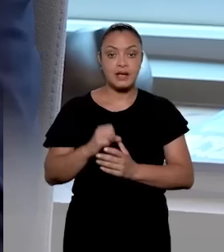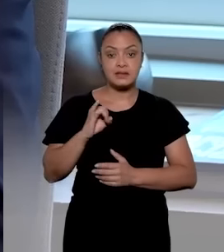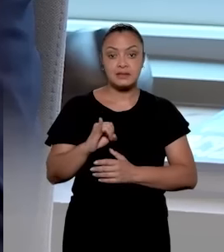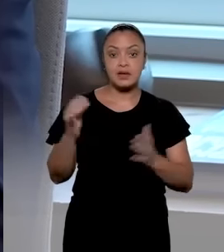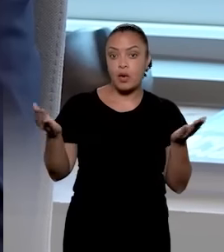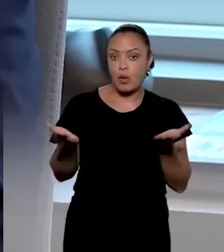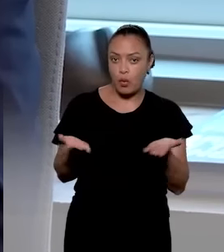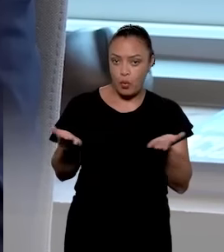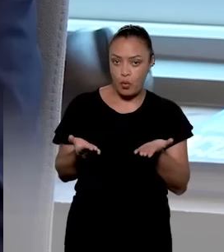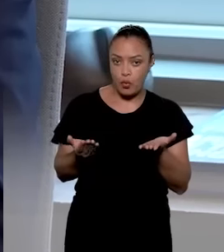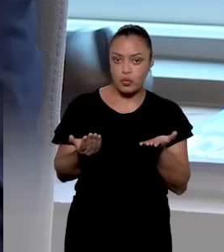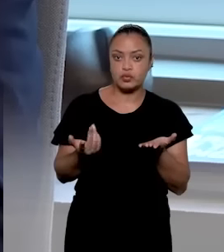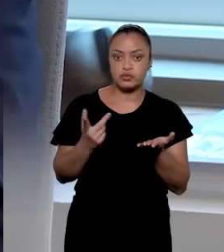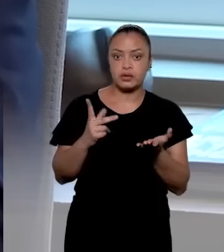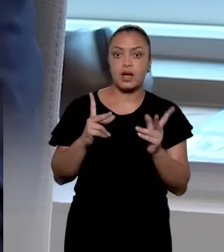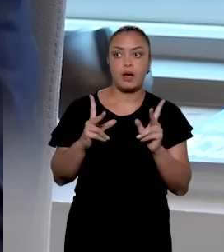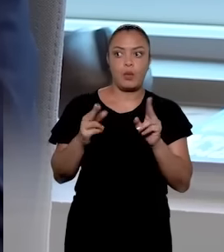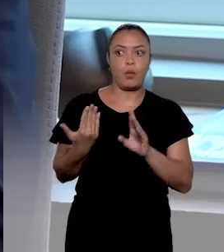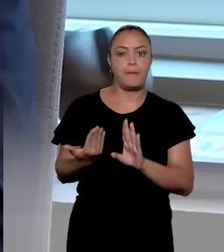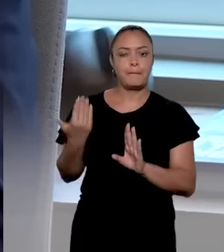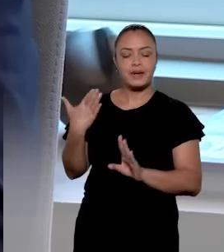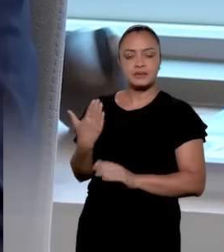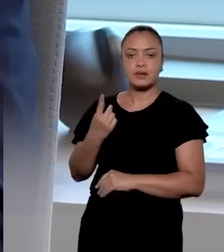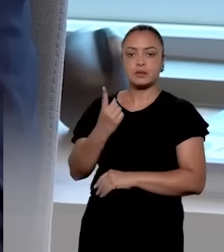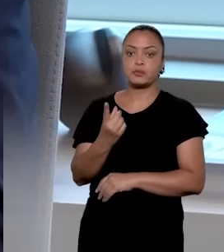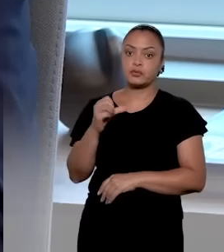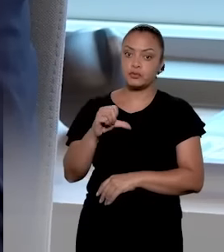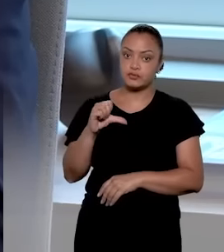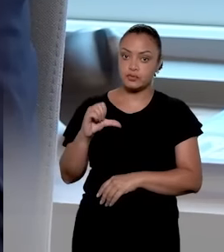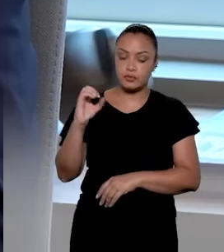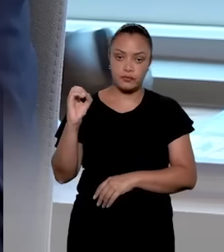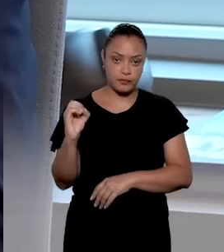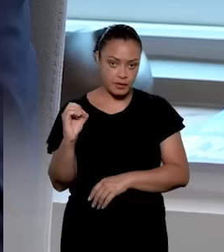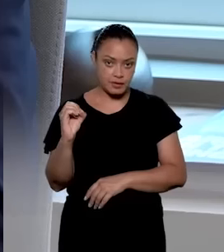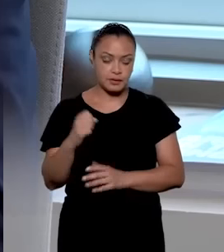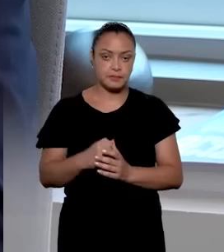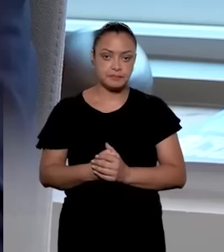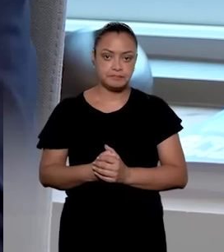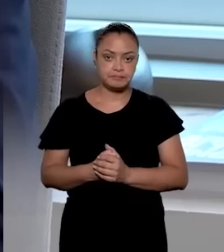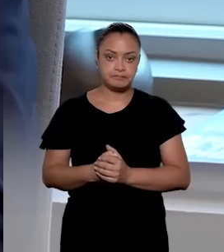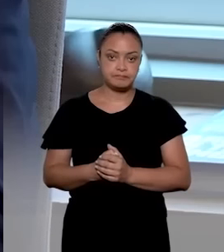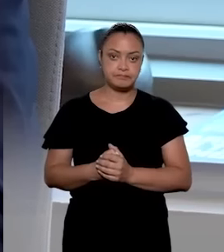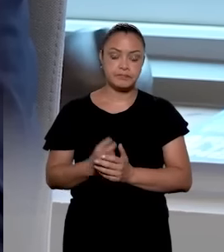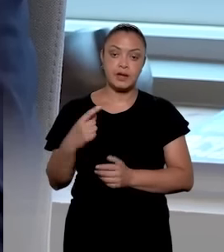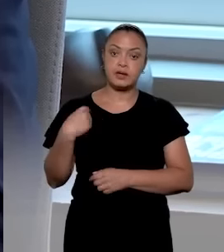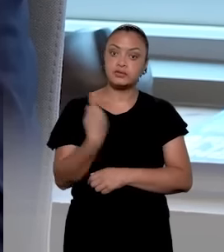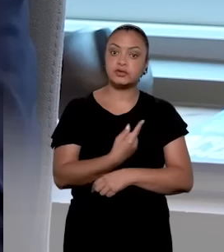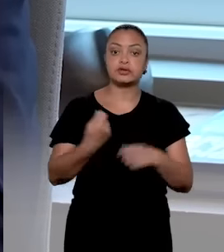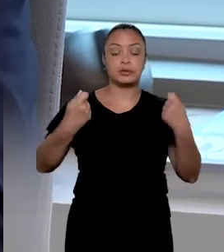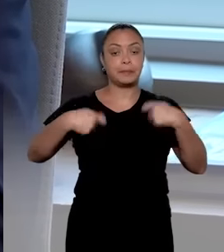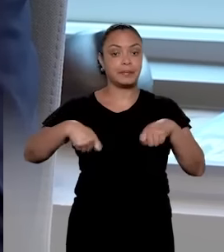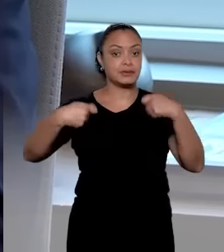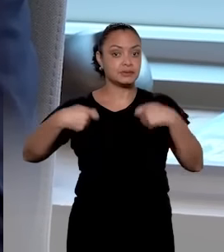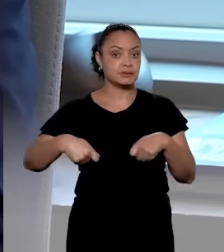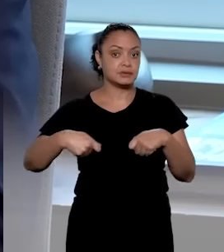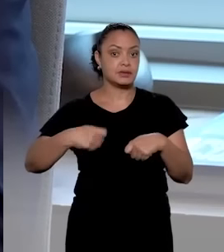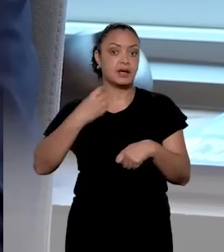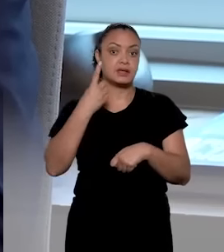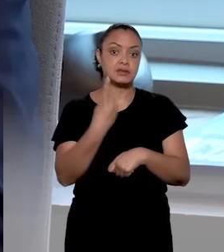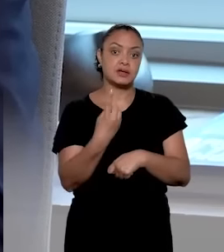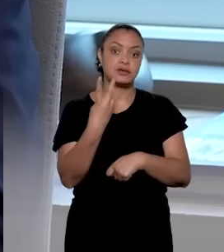hectare que tínhamos em 1990, quando eu comecei essa estatística, nós precisaríamos de mais 129